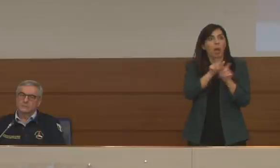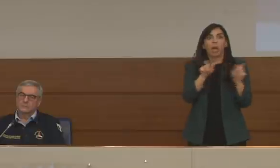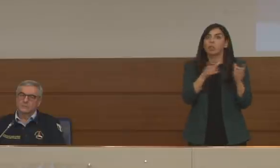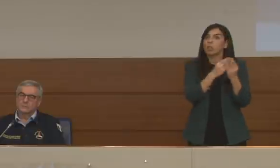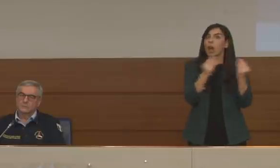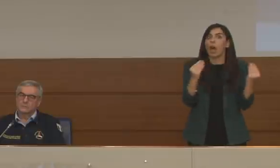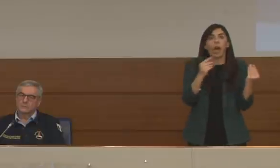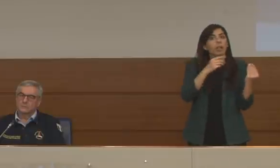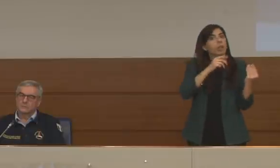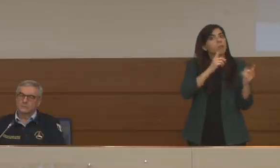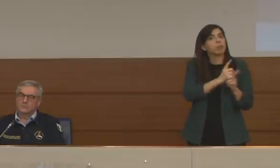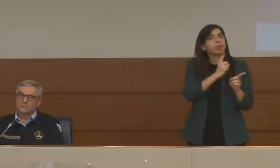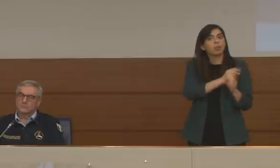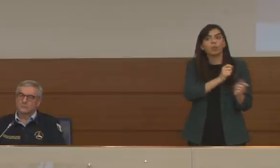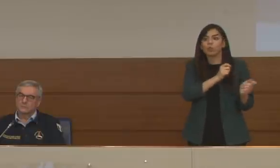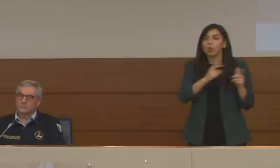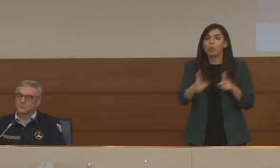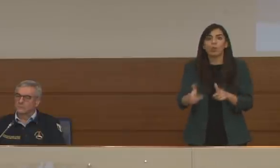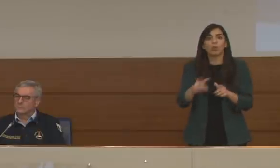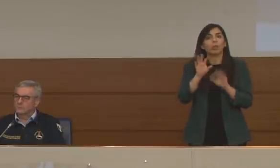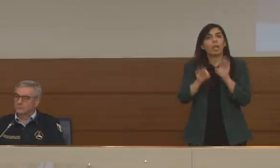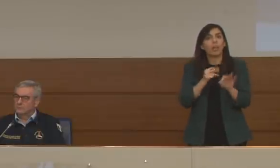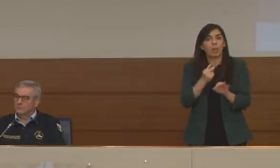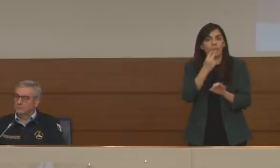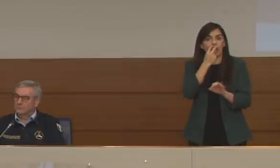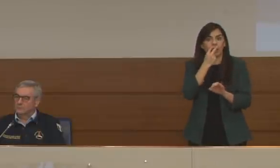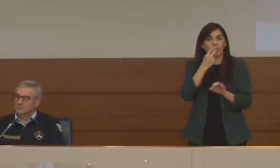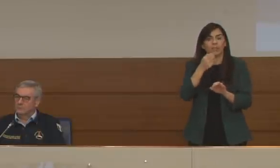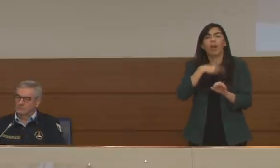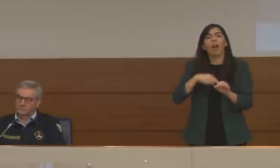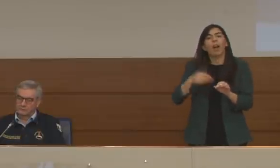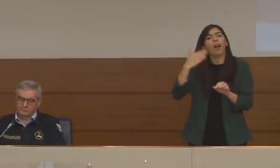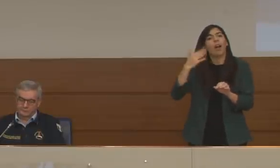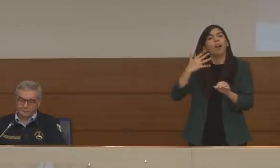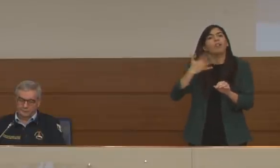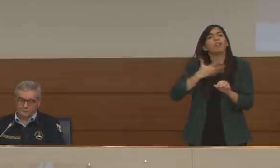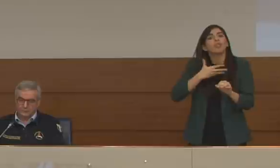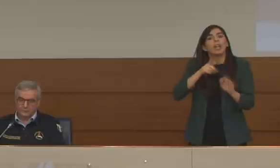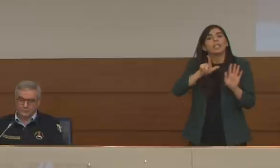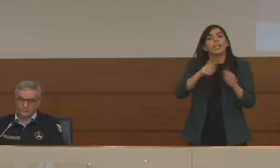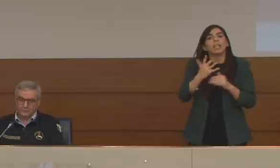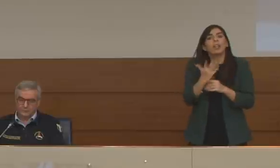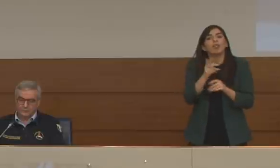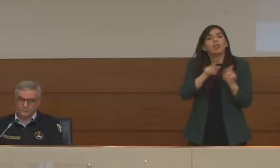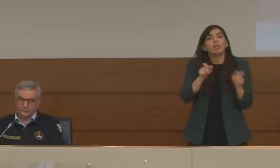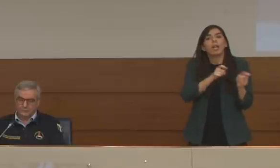Avevamo un saldo positivo di 75 ricoverati in terapia intensiva al 30 marzo.